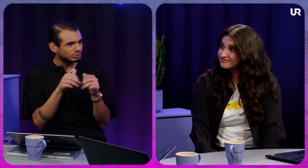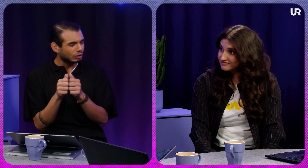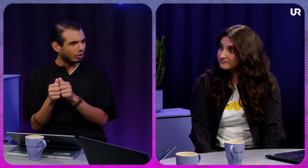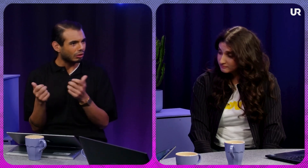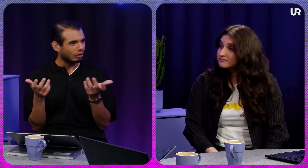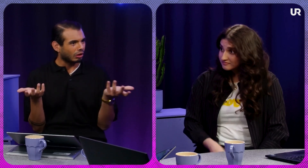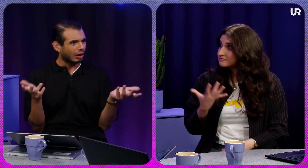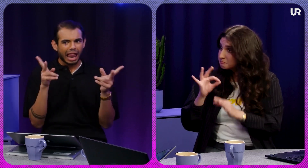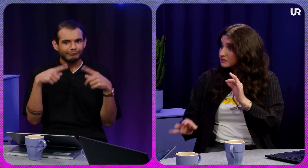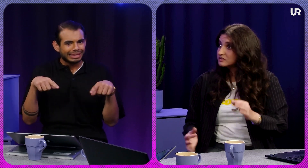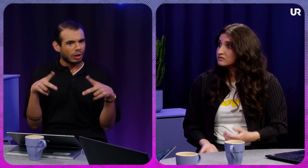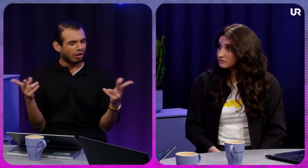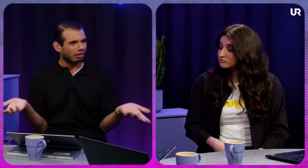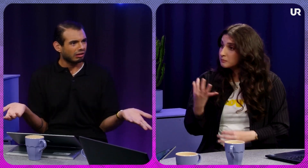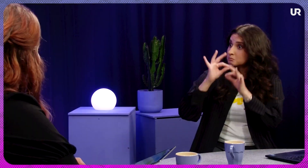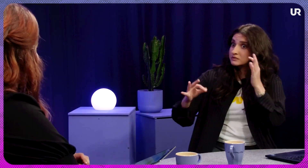Men hur ska vi kunna lita på grejer då? Eller videor?